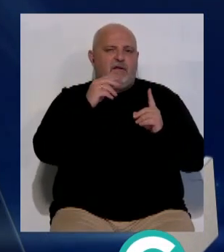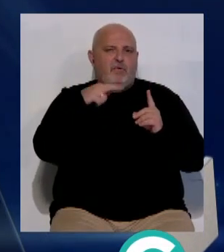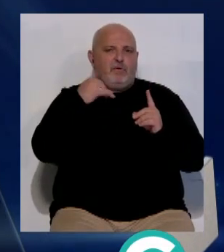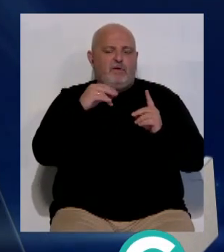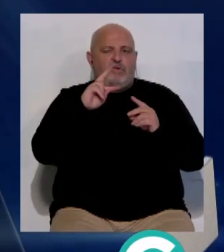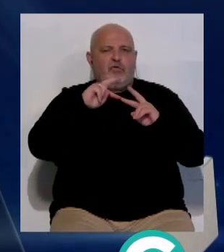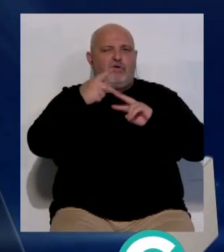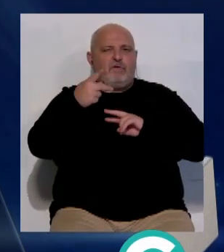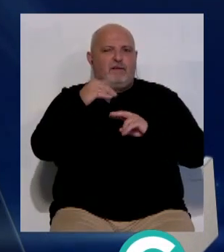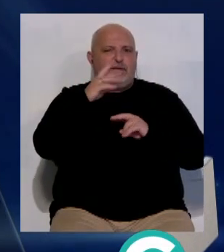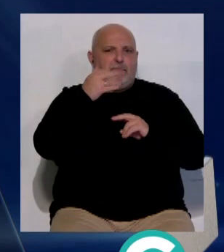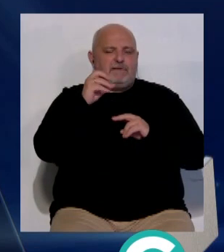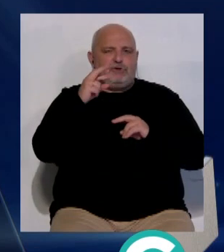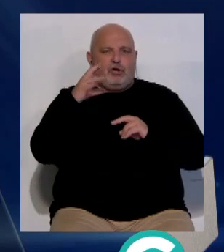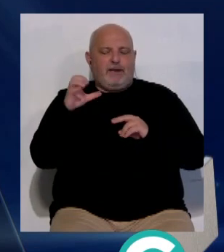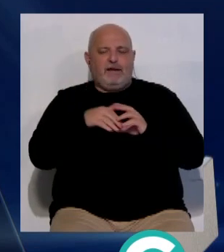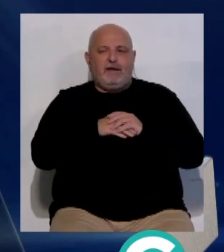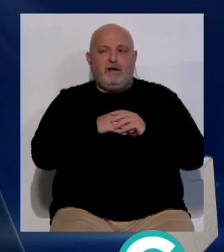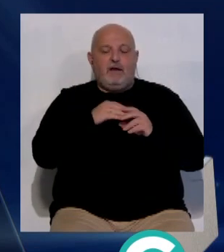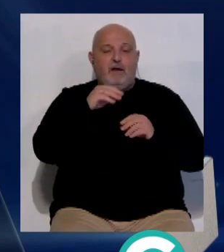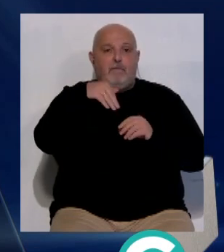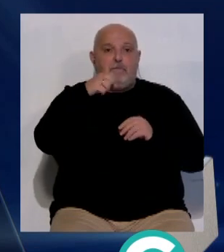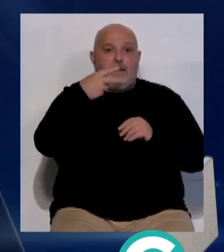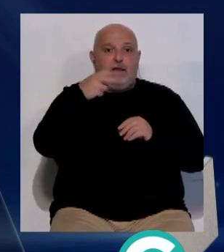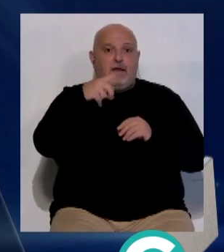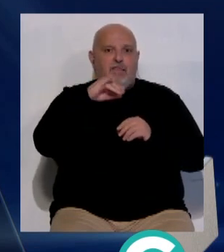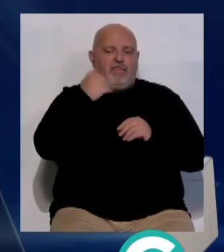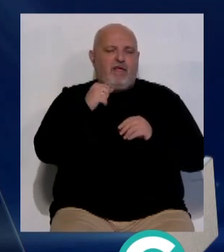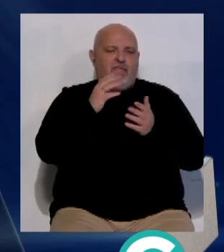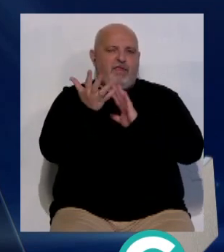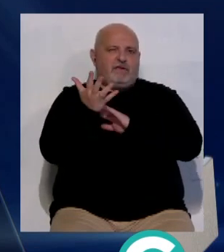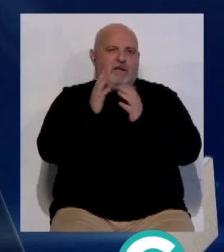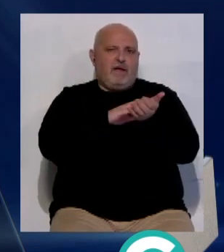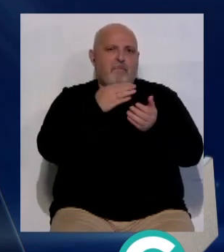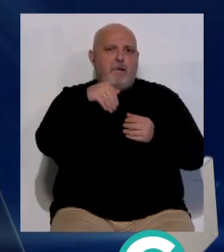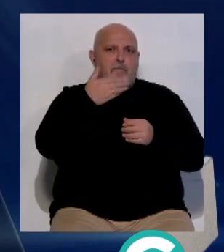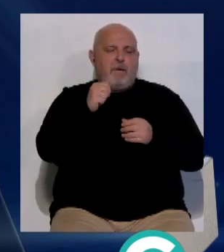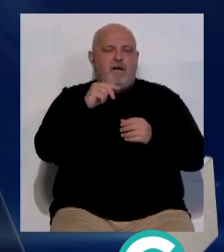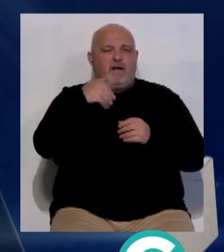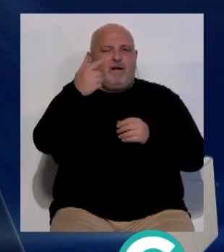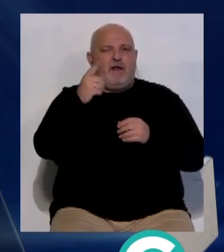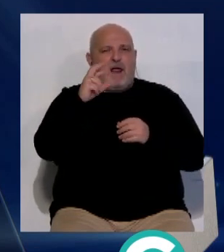pivote para tapie de la Torre Óscar mingueza la derecha la izquierda Bamba y arriba larsen conago